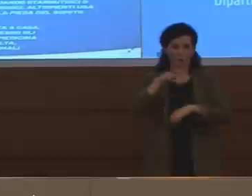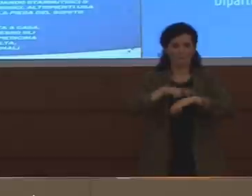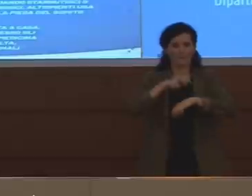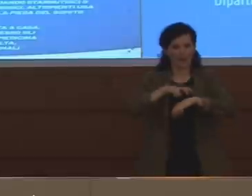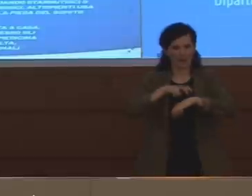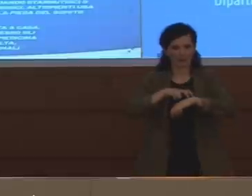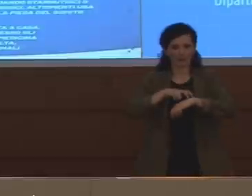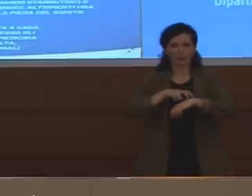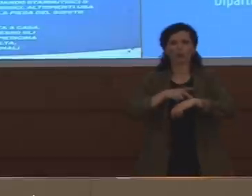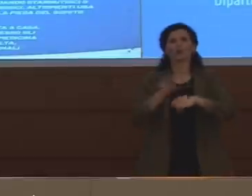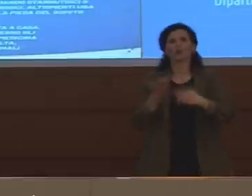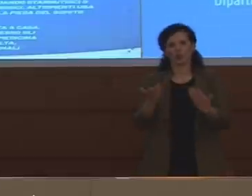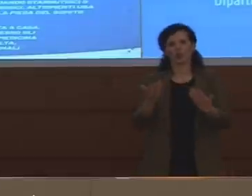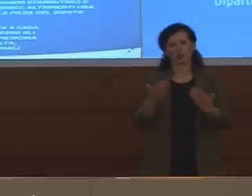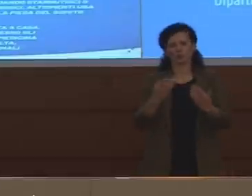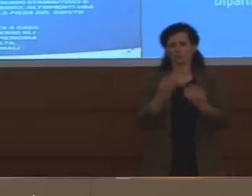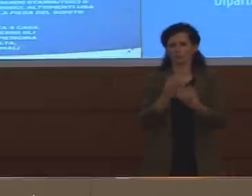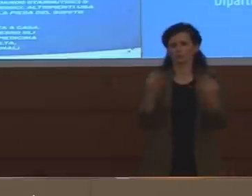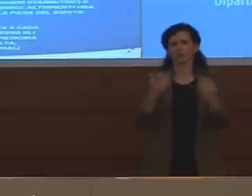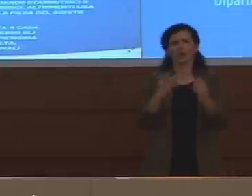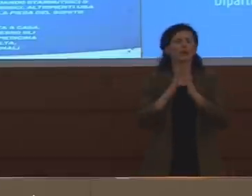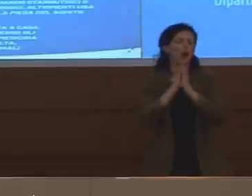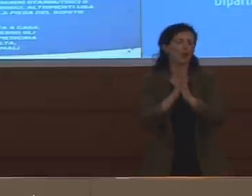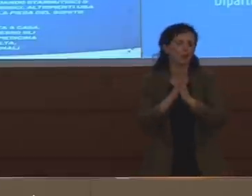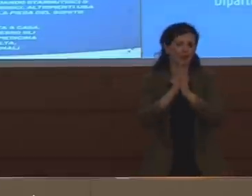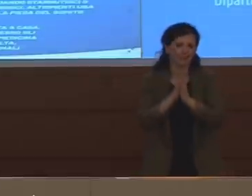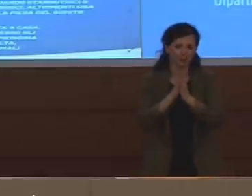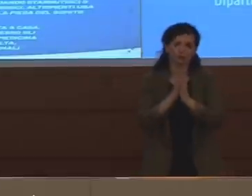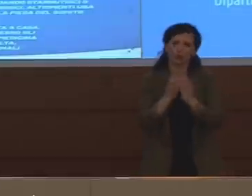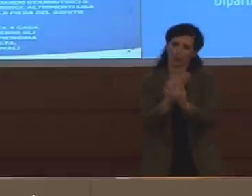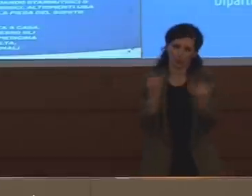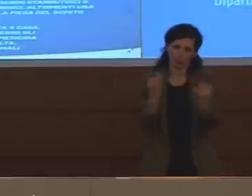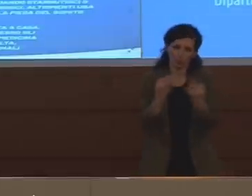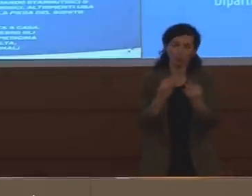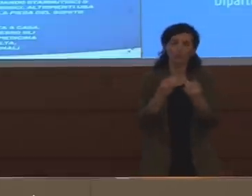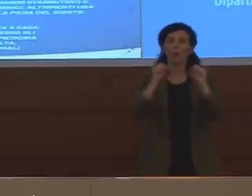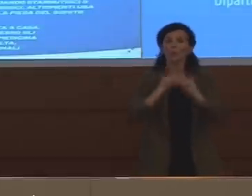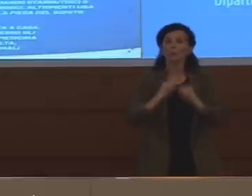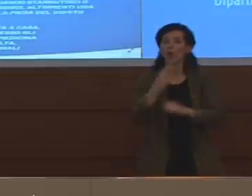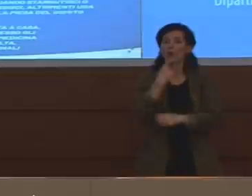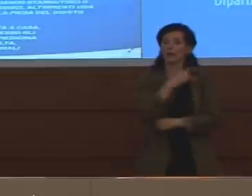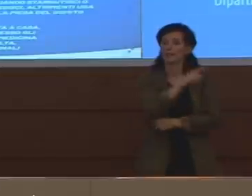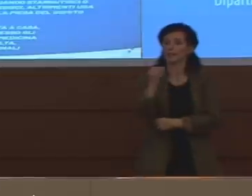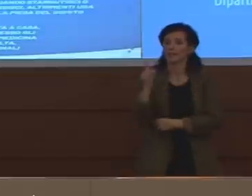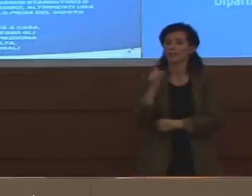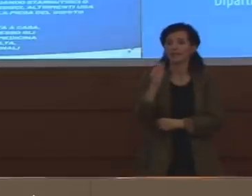raccomandare. Lei ha usato, e magari chi ci ascolta non l'ha sentito, il termine